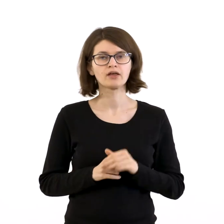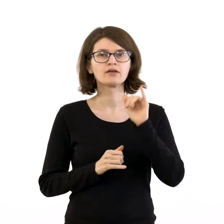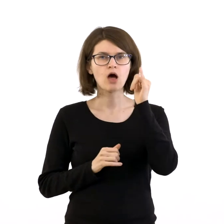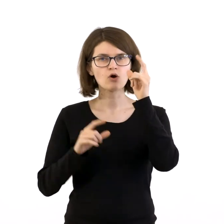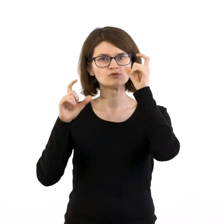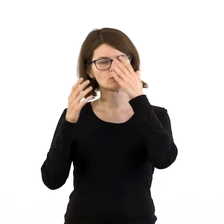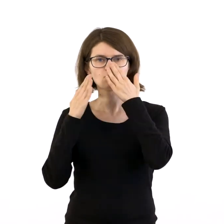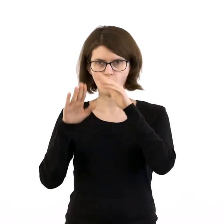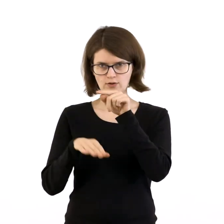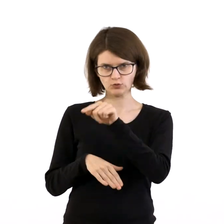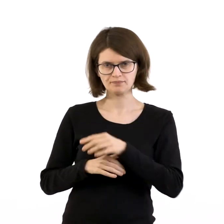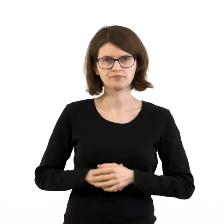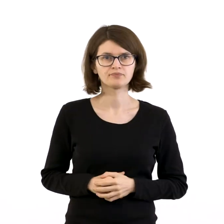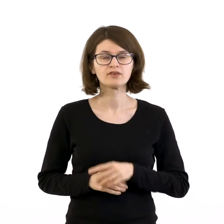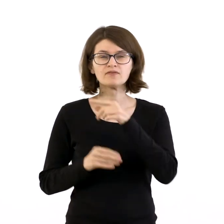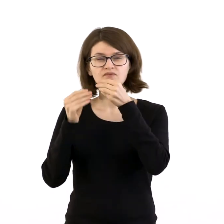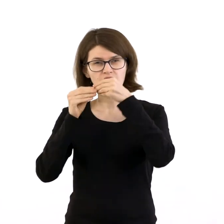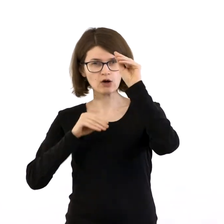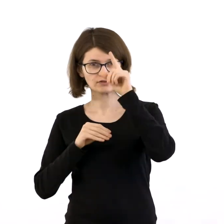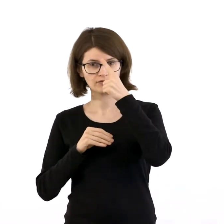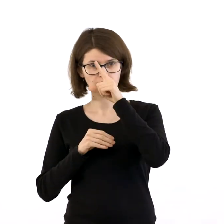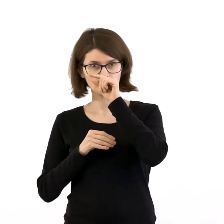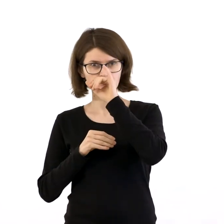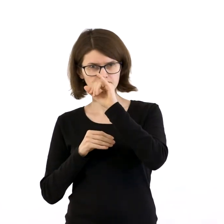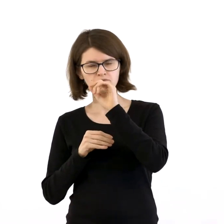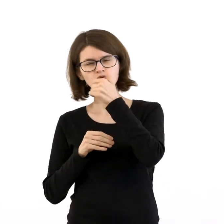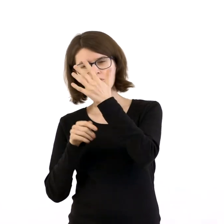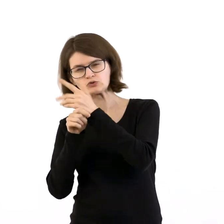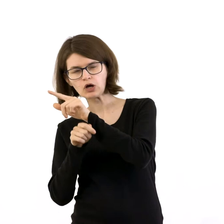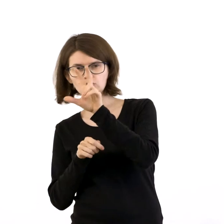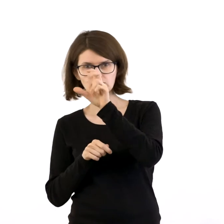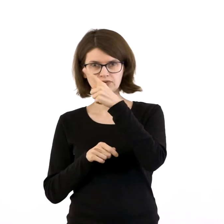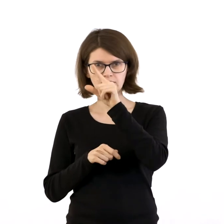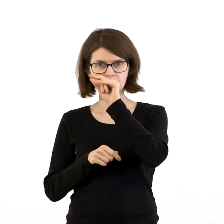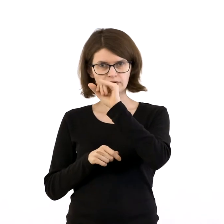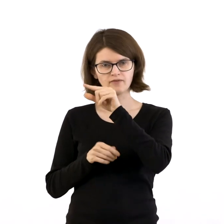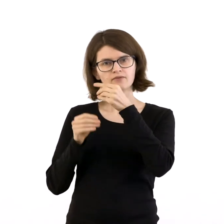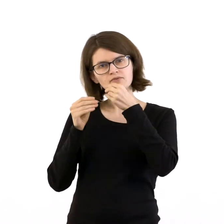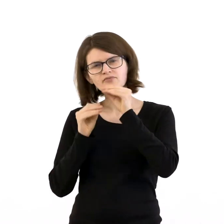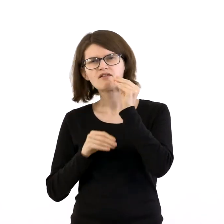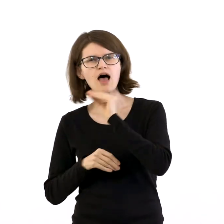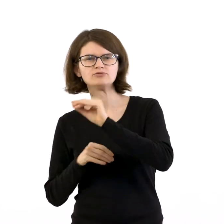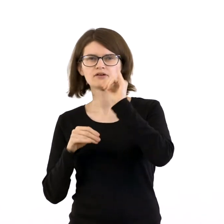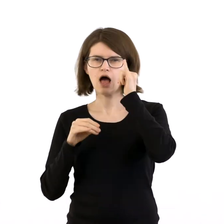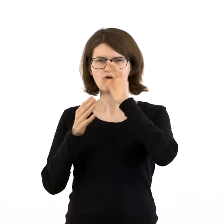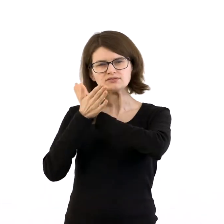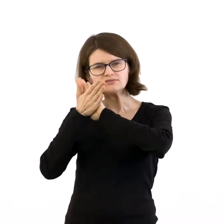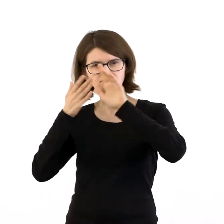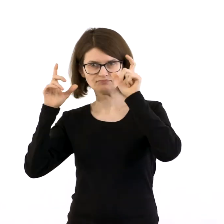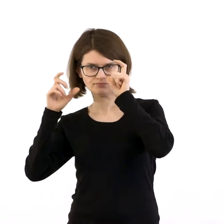Im większe DPI (150-300 DPI) tym lepsza jakość zdjęcia.